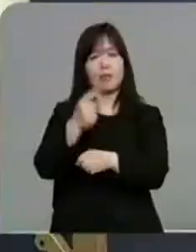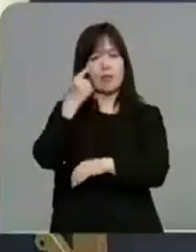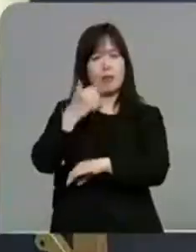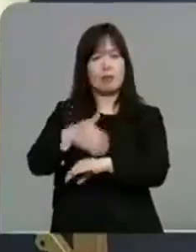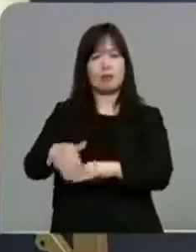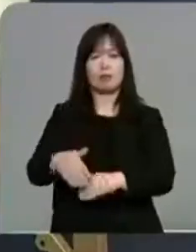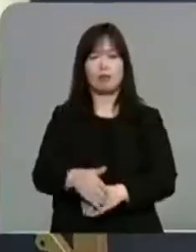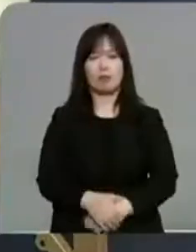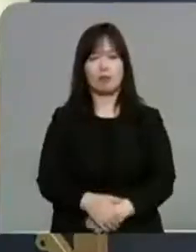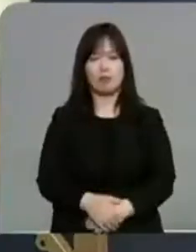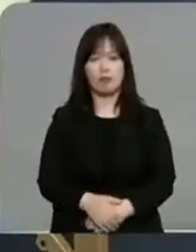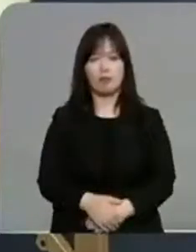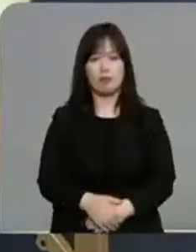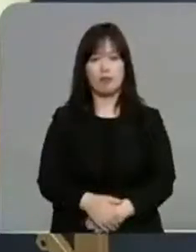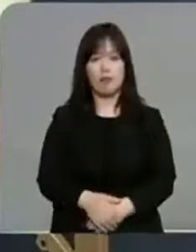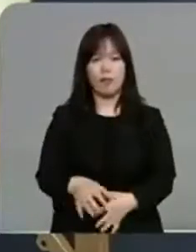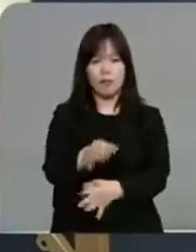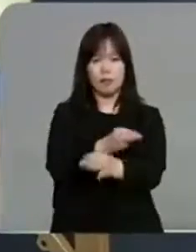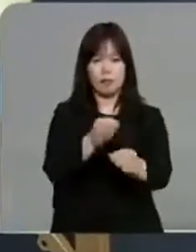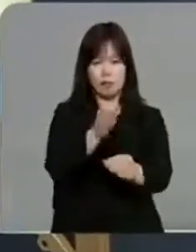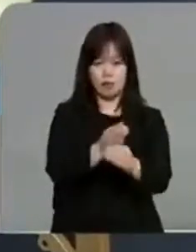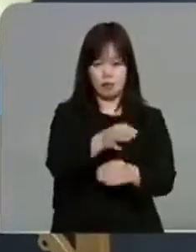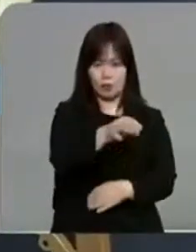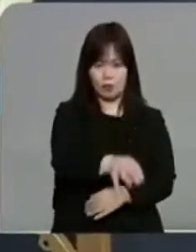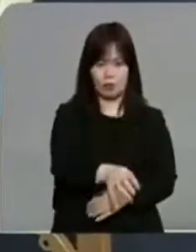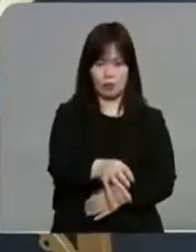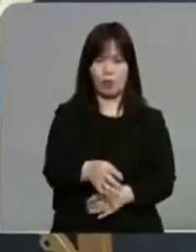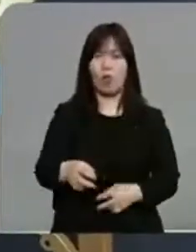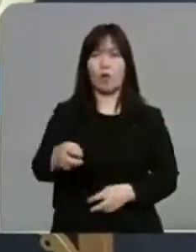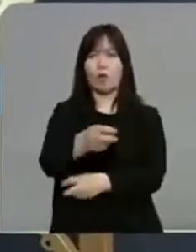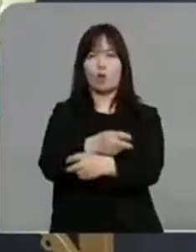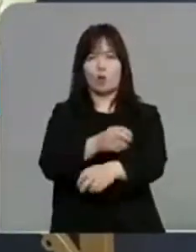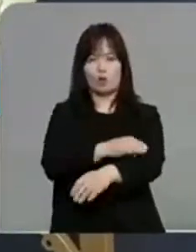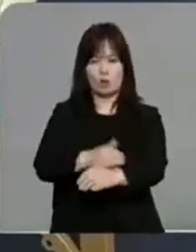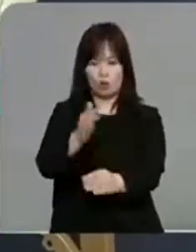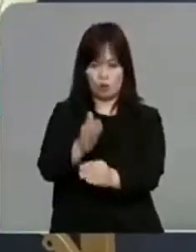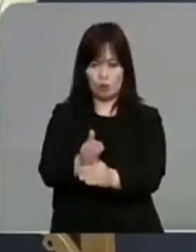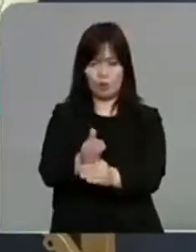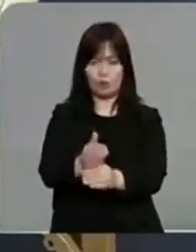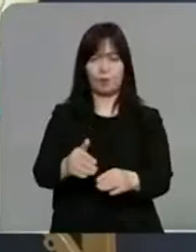유희태/민주당 정책위원회 부의장 : 경제 중심지 교통의 요충지 문화